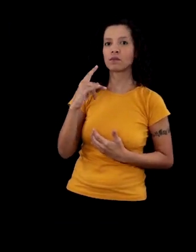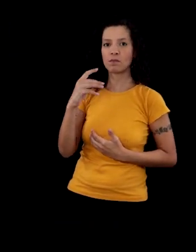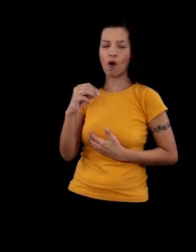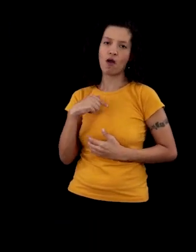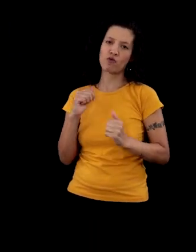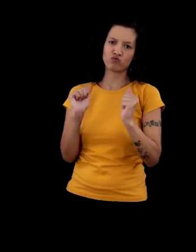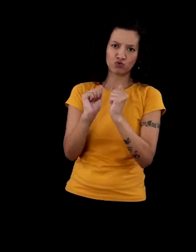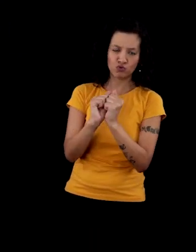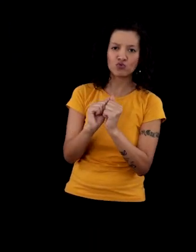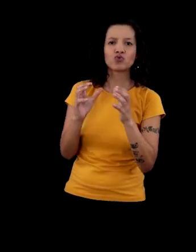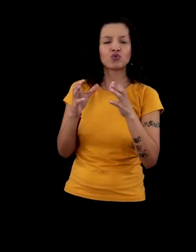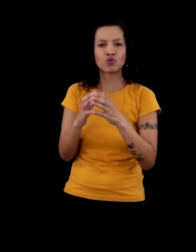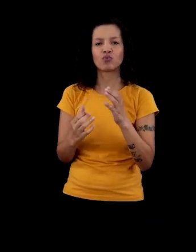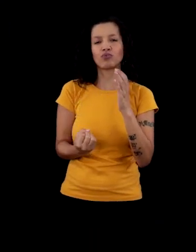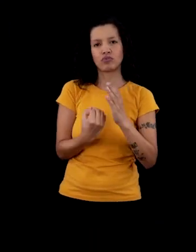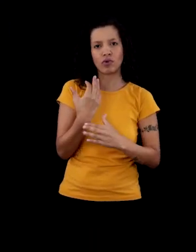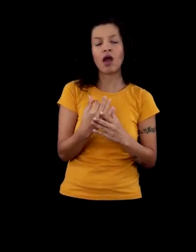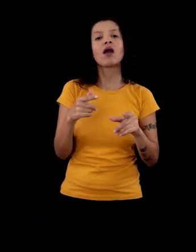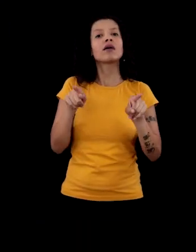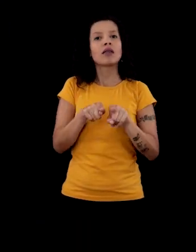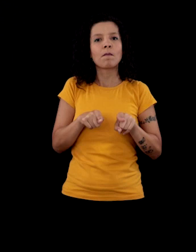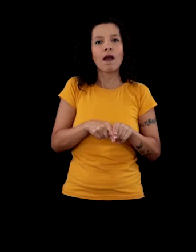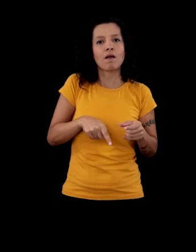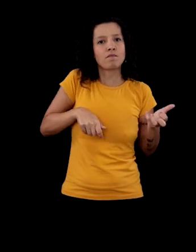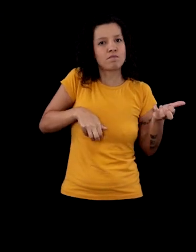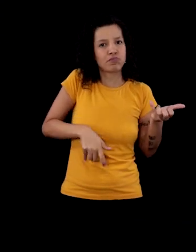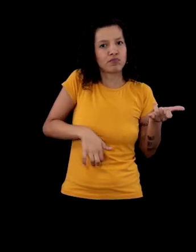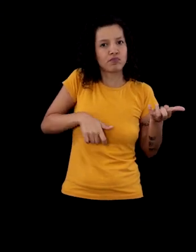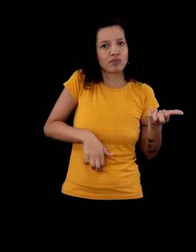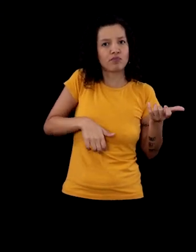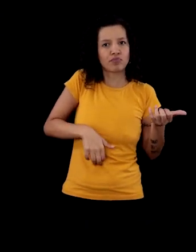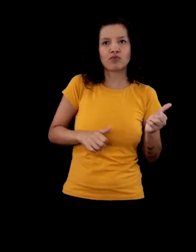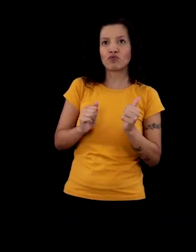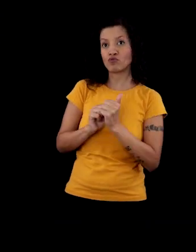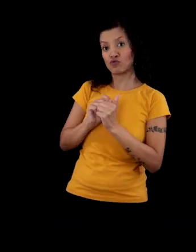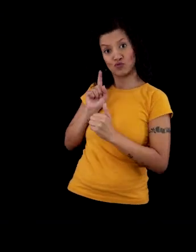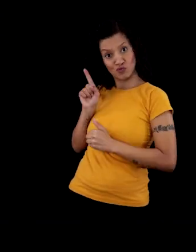fui convidado para produzir junto com a banda e também ser o baixista;